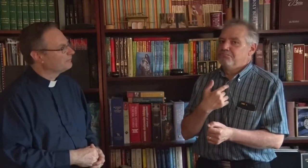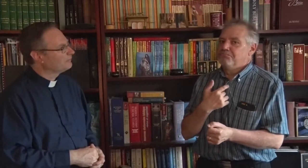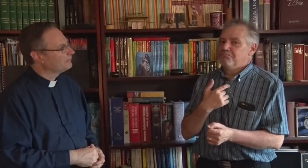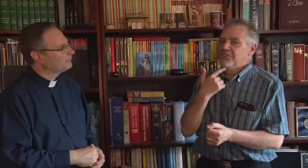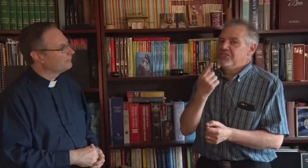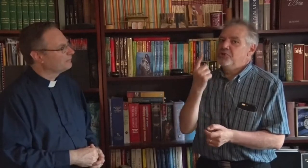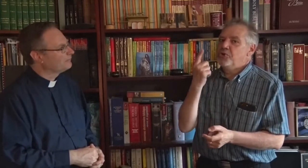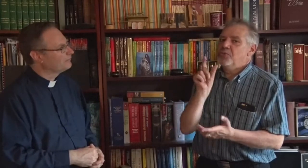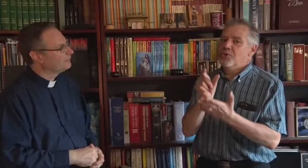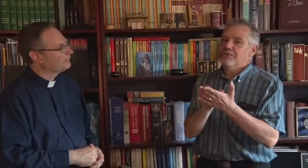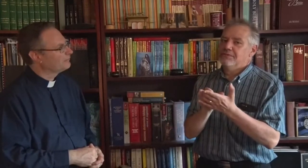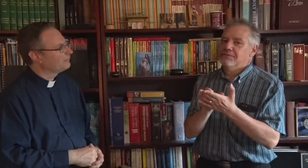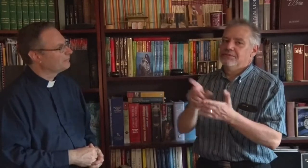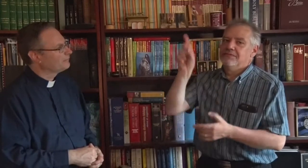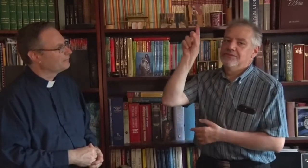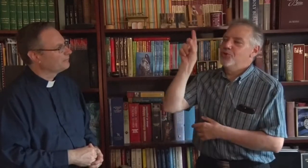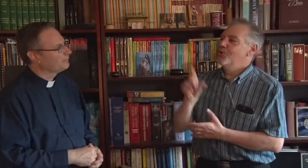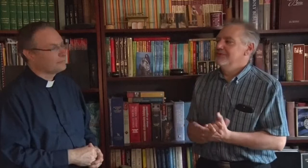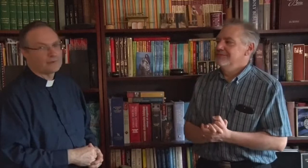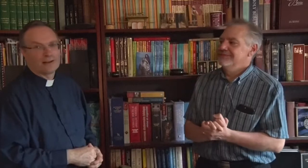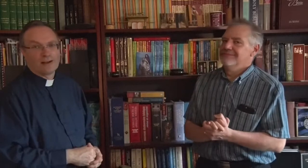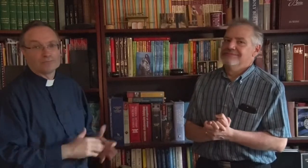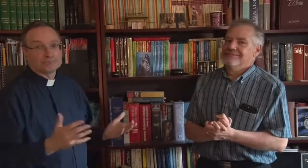J’ai dit un mot: Dieu